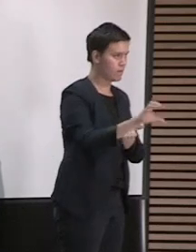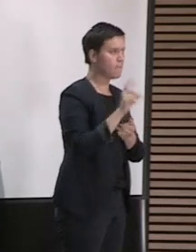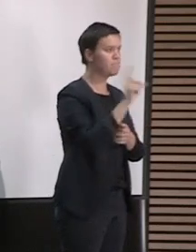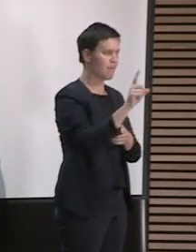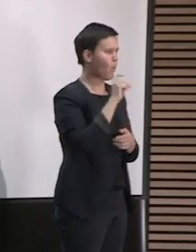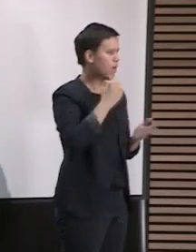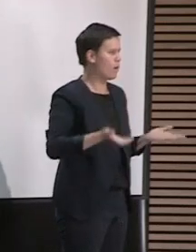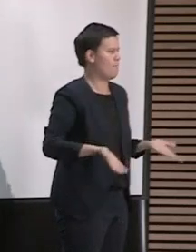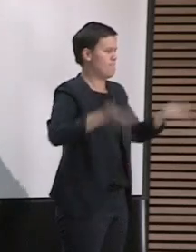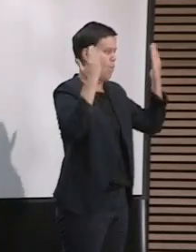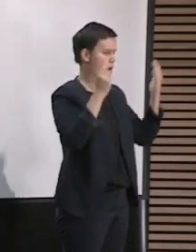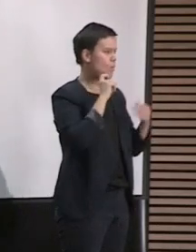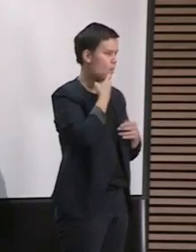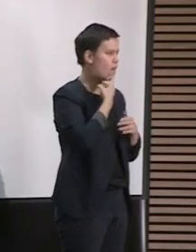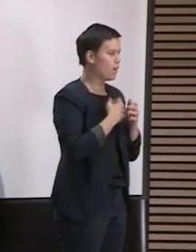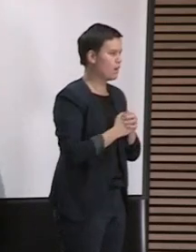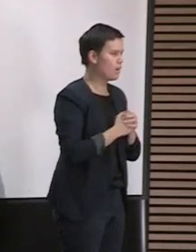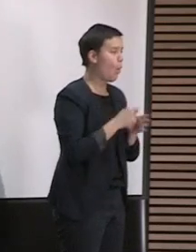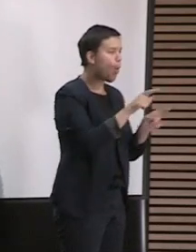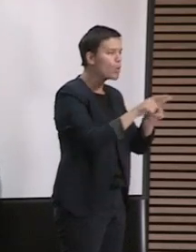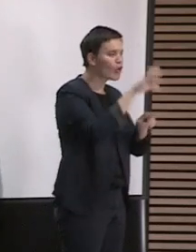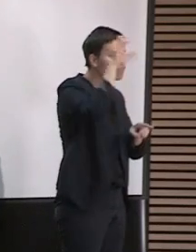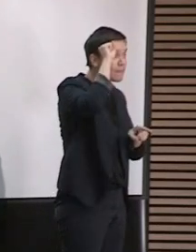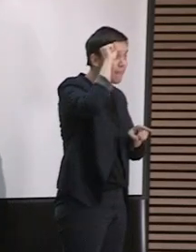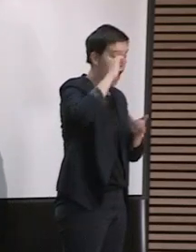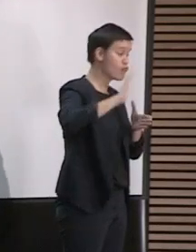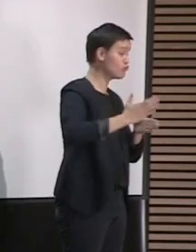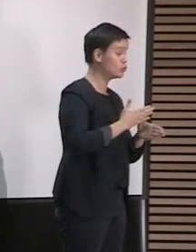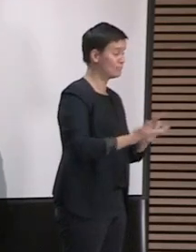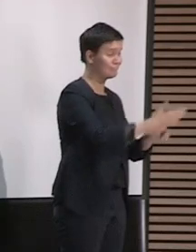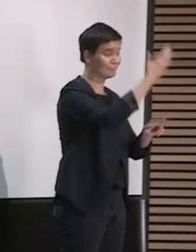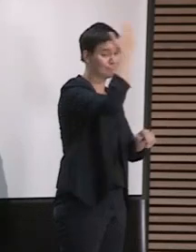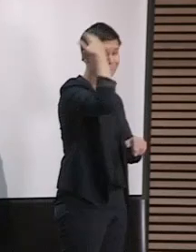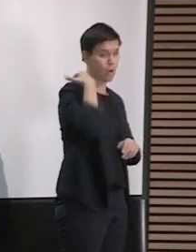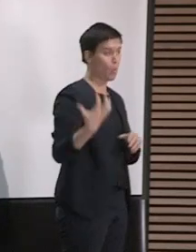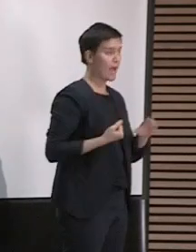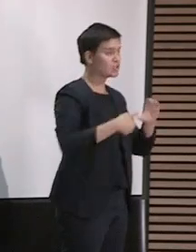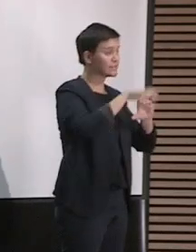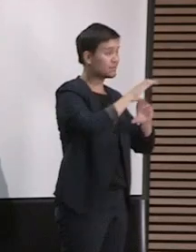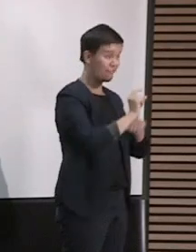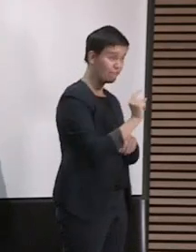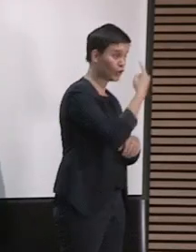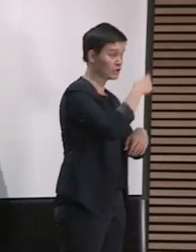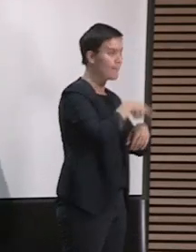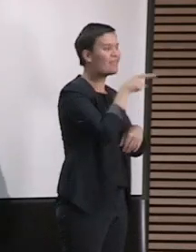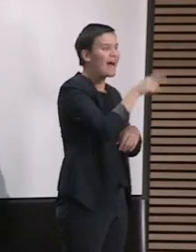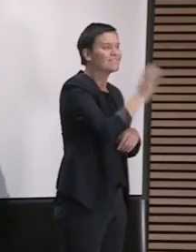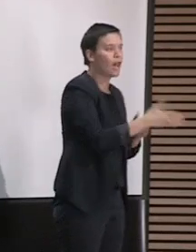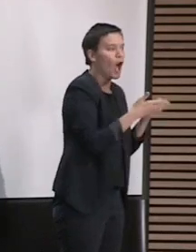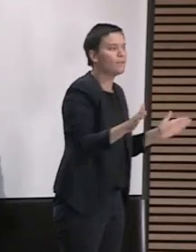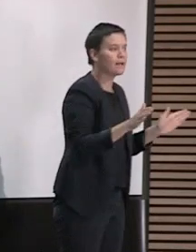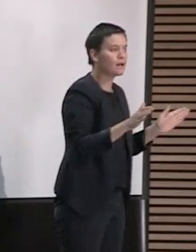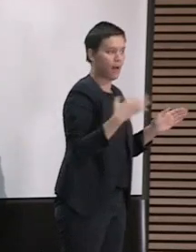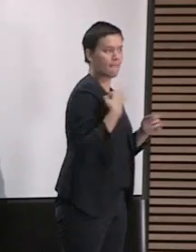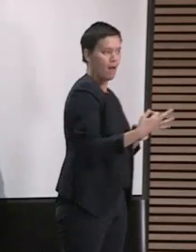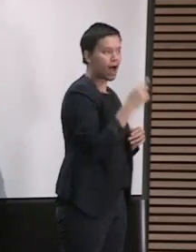tupu haere ka whakaaro ahau ka